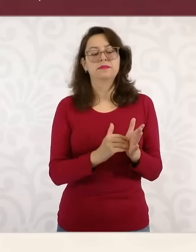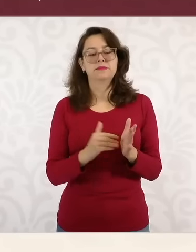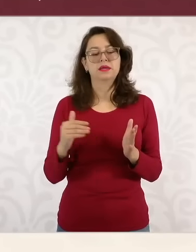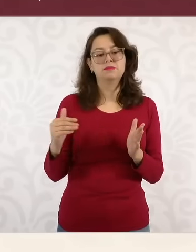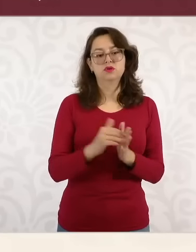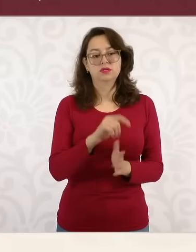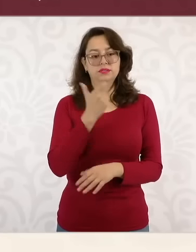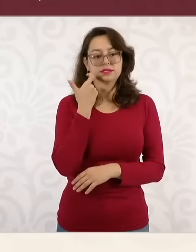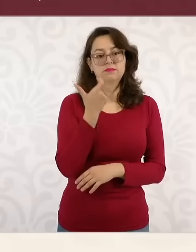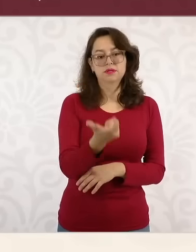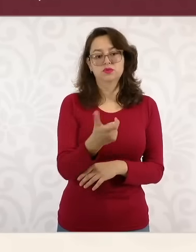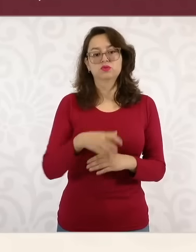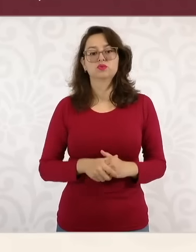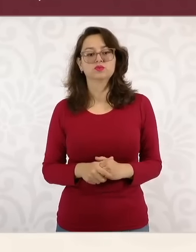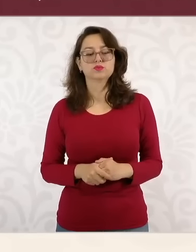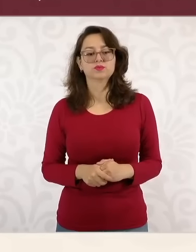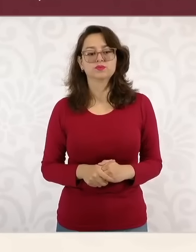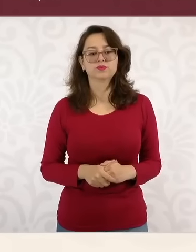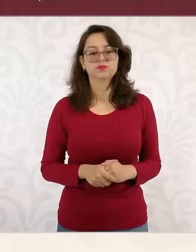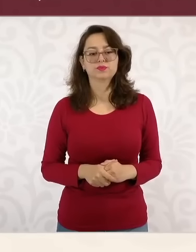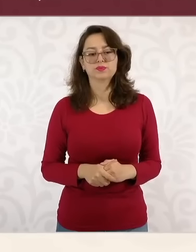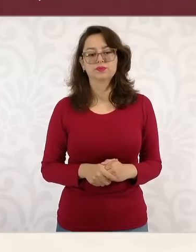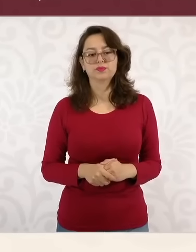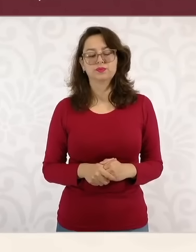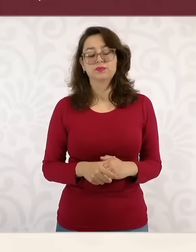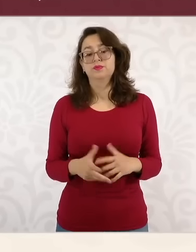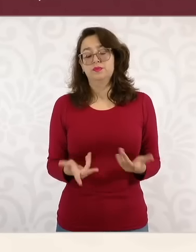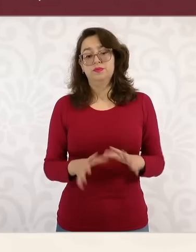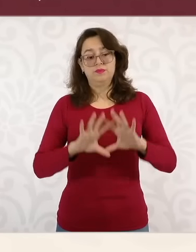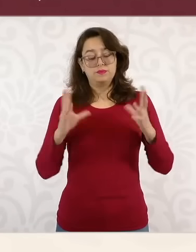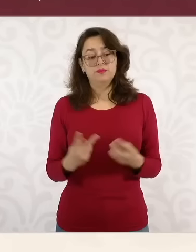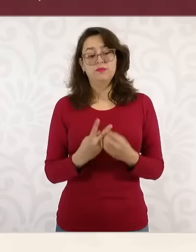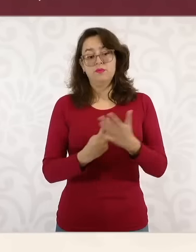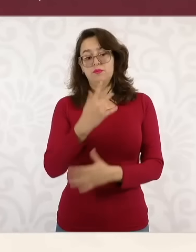de pesos aproximadamente. Estos proyectos nos van a dar un mayor respaldo al sistema eléctrico